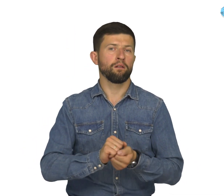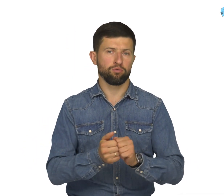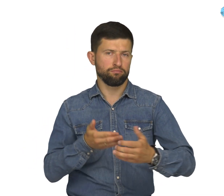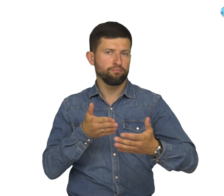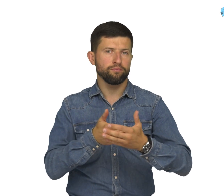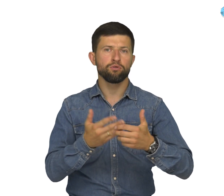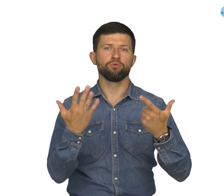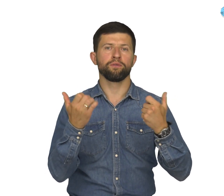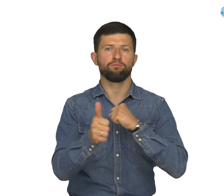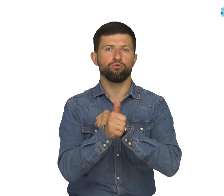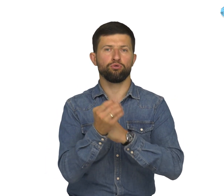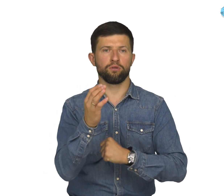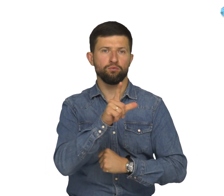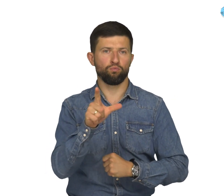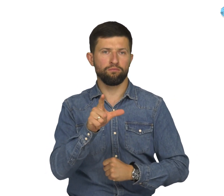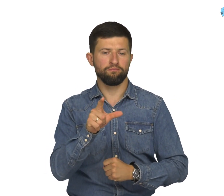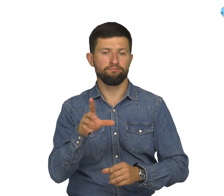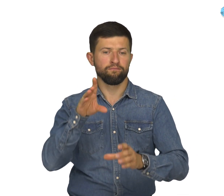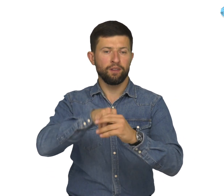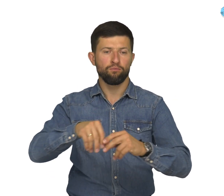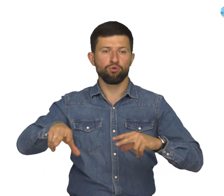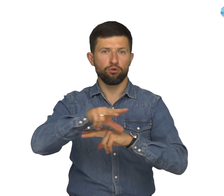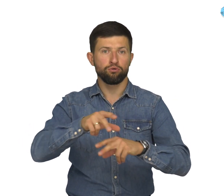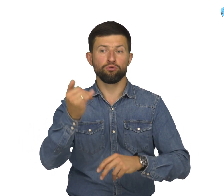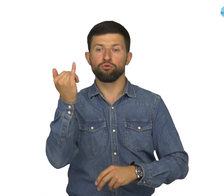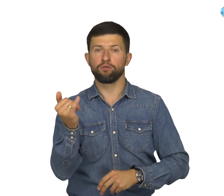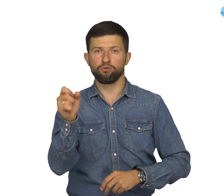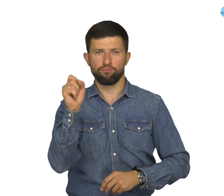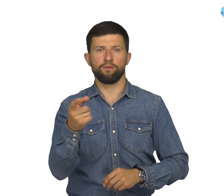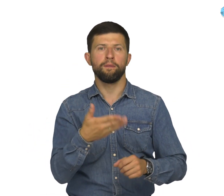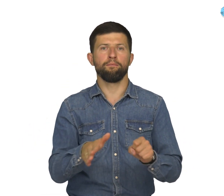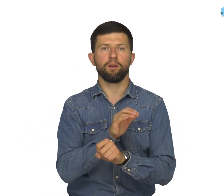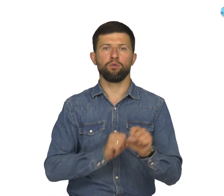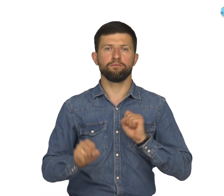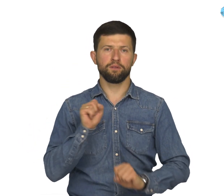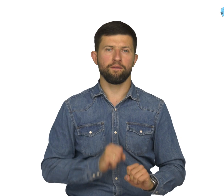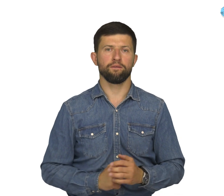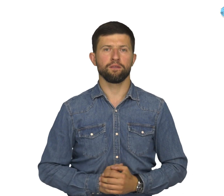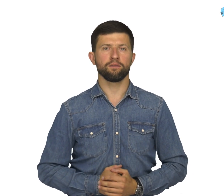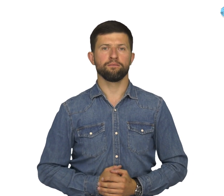lub 764 zł, jeśli członkiem rodziny jest niepełnosprawne dziecko.